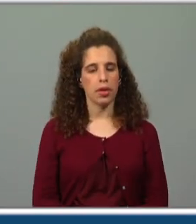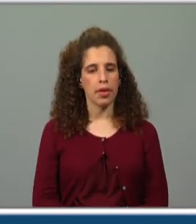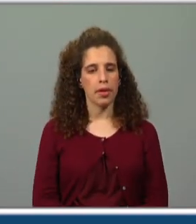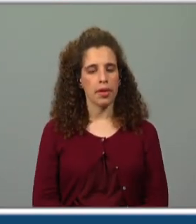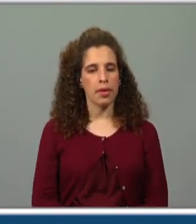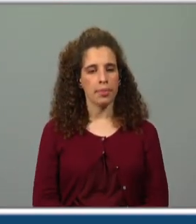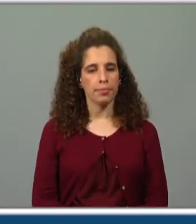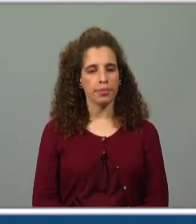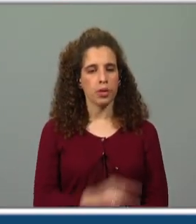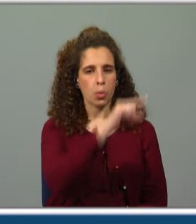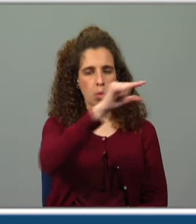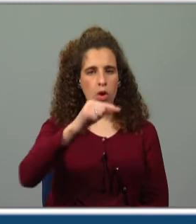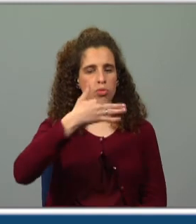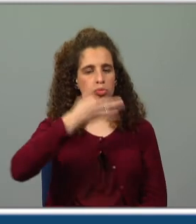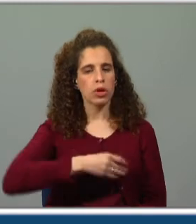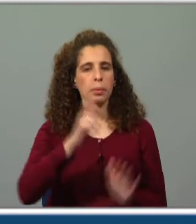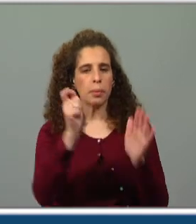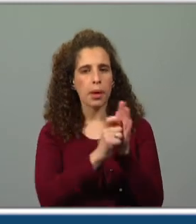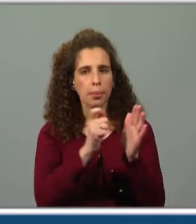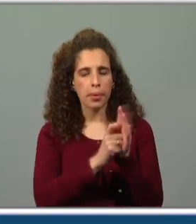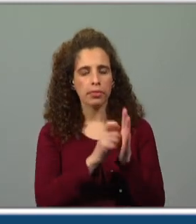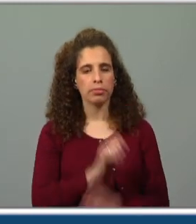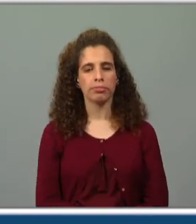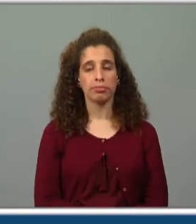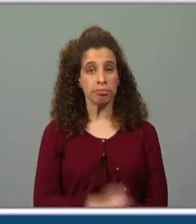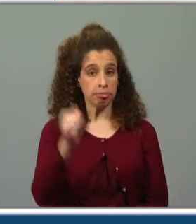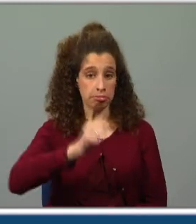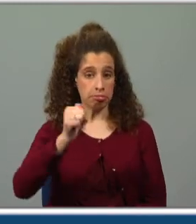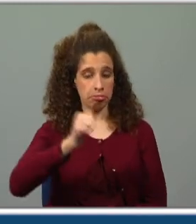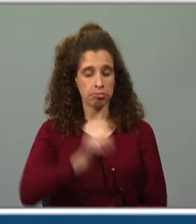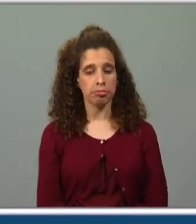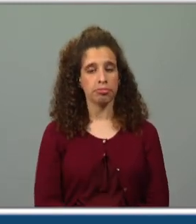de assiná-la e os parágrafos corretamente assinalamos portanto também 簽署它和段落因此，我們也正確地指出